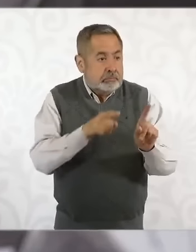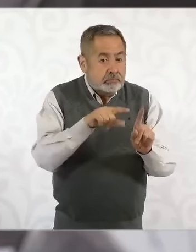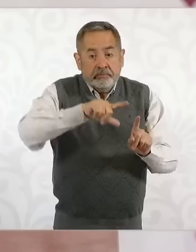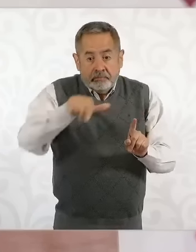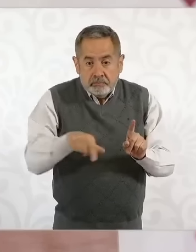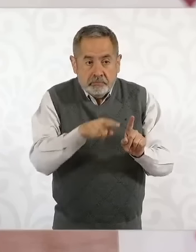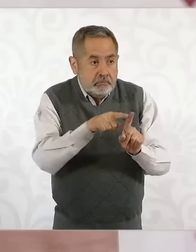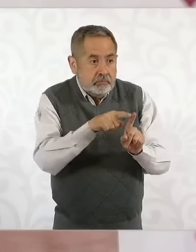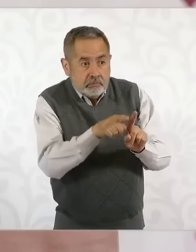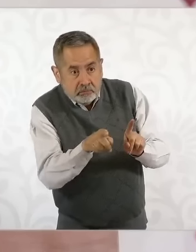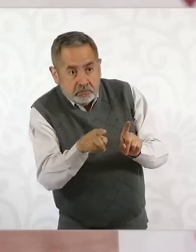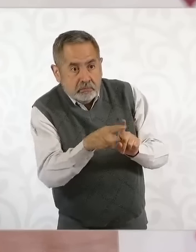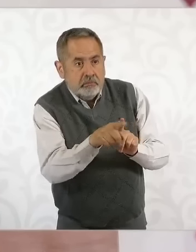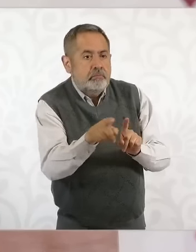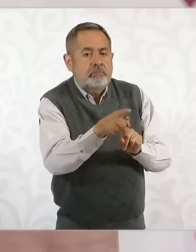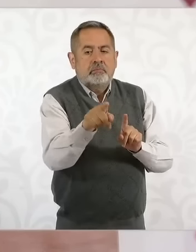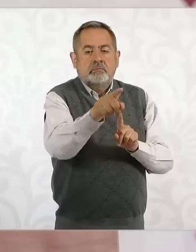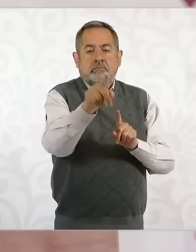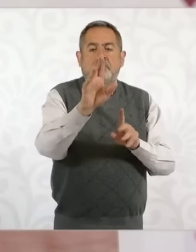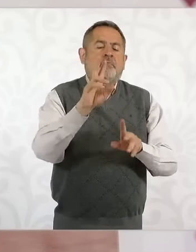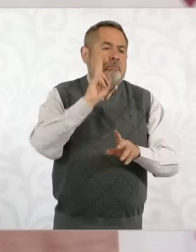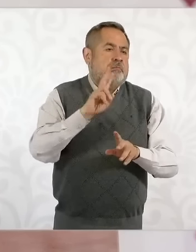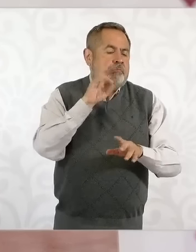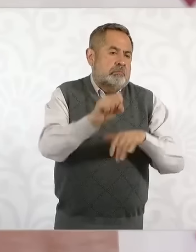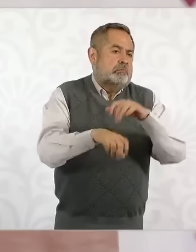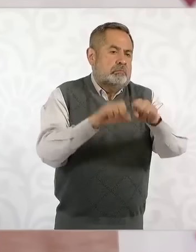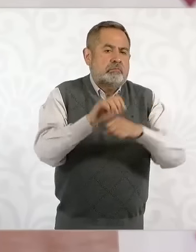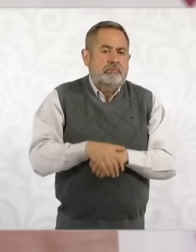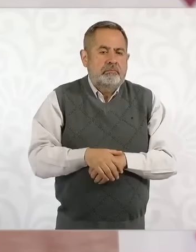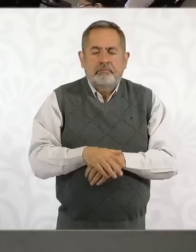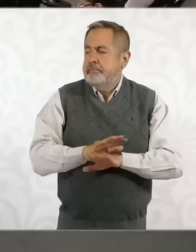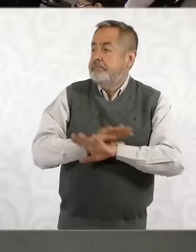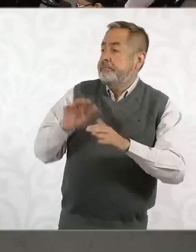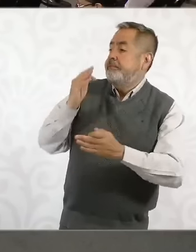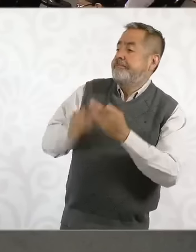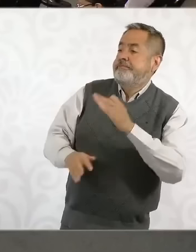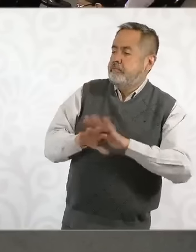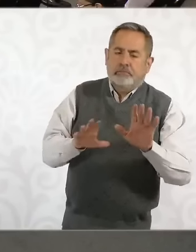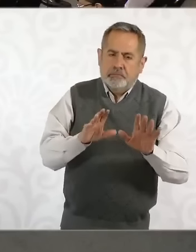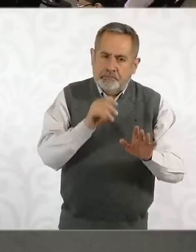pues por supuesto no hay ninguna línea que que nosotros descartemos. Eh, secretario, nada más su